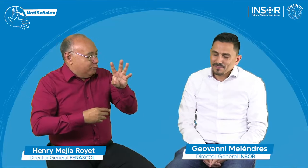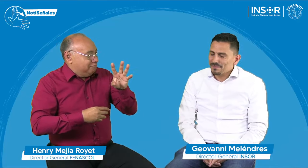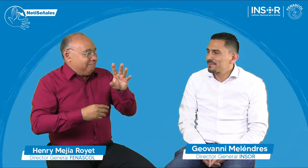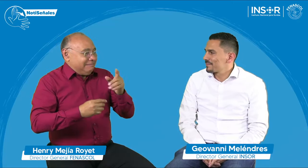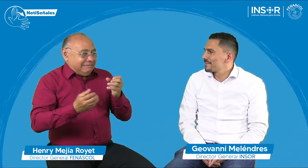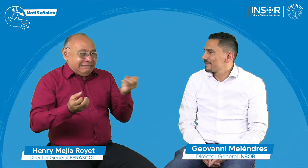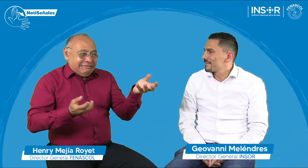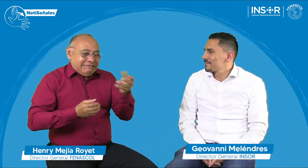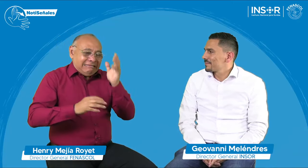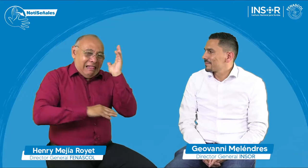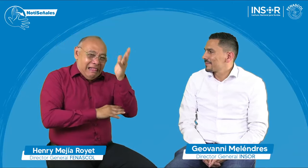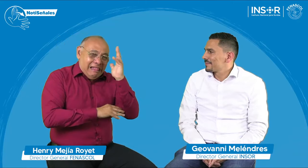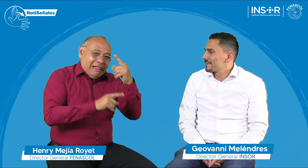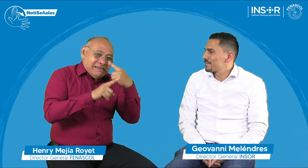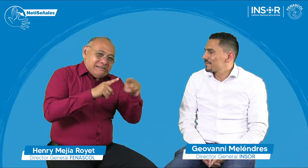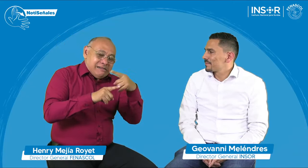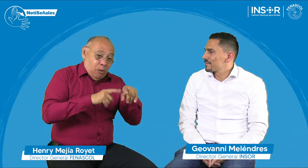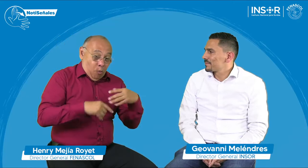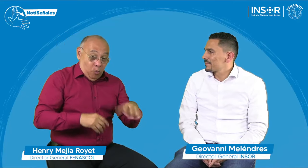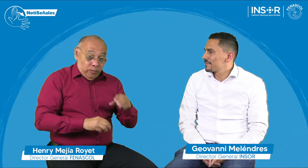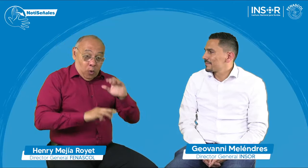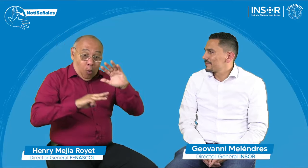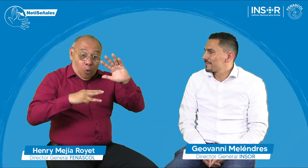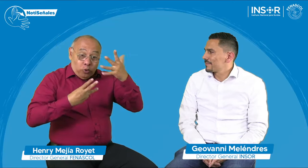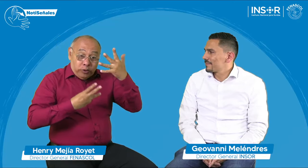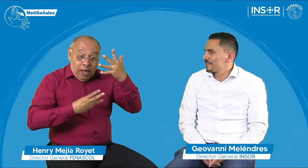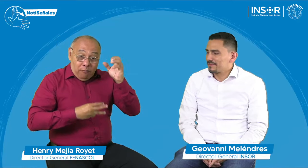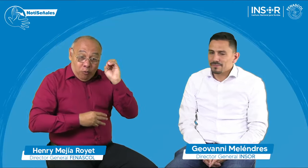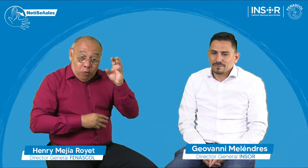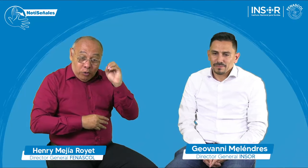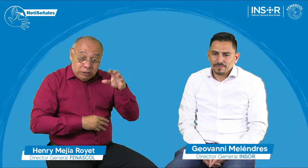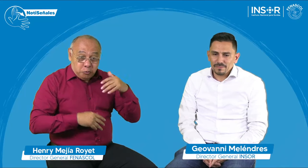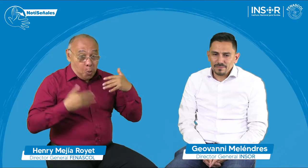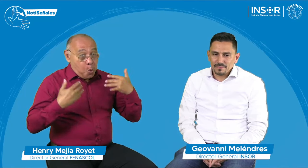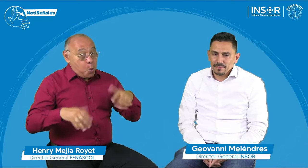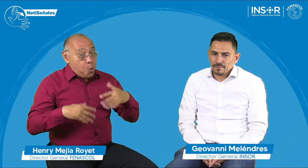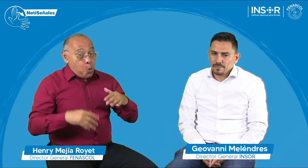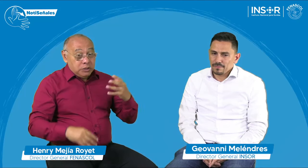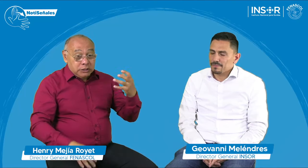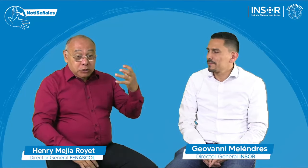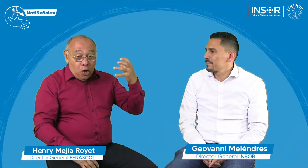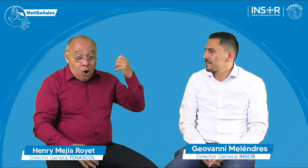para ti es que tú nos acompañaste en el octavo congreso nacional de la